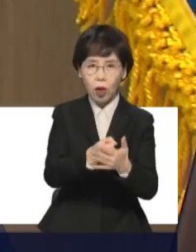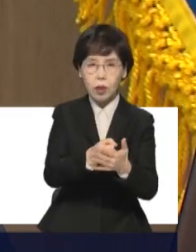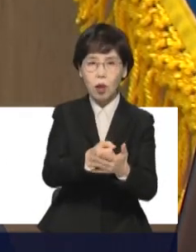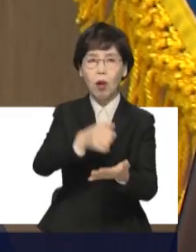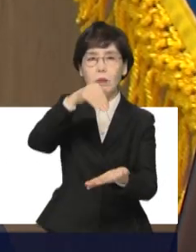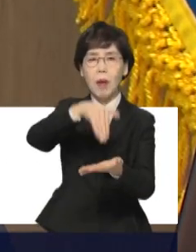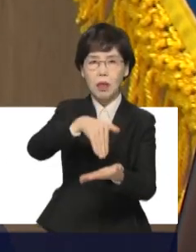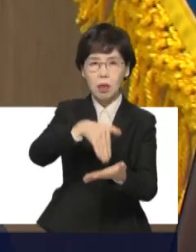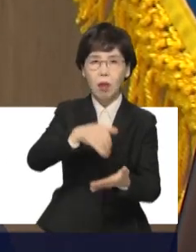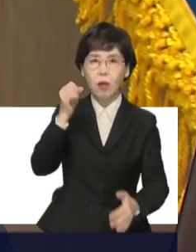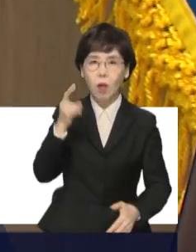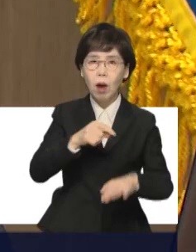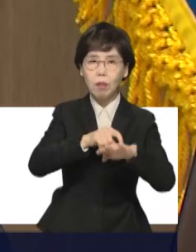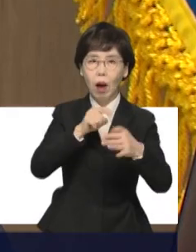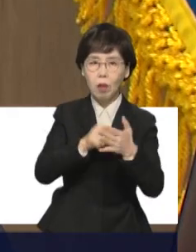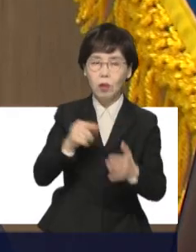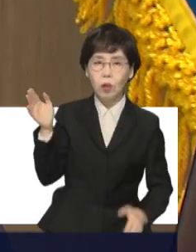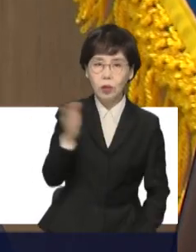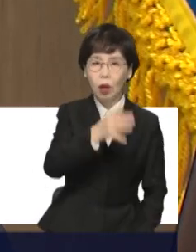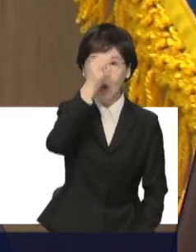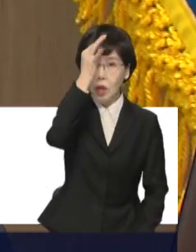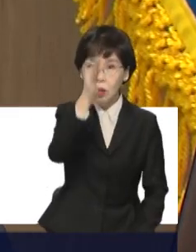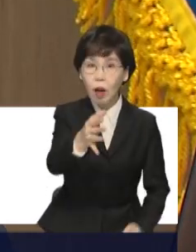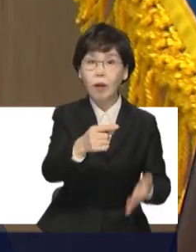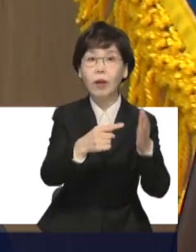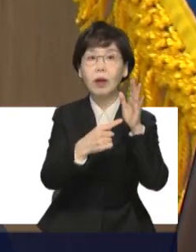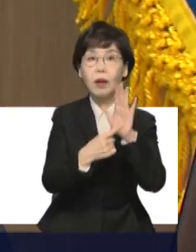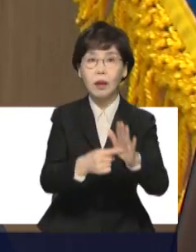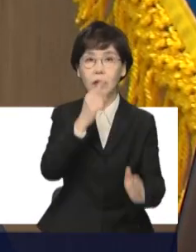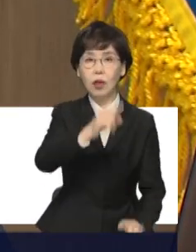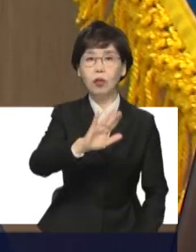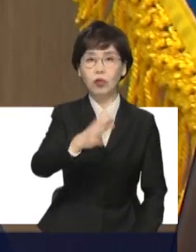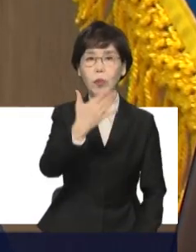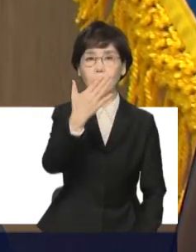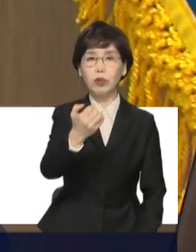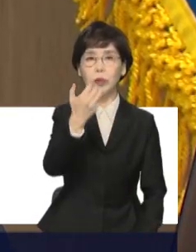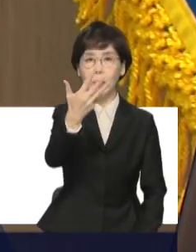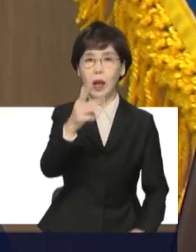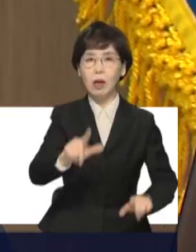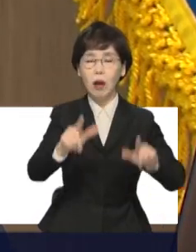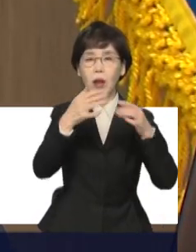마음으로부터의 사과 표명을 한 1998년